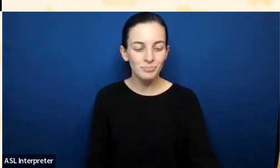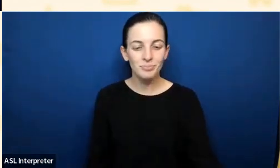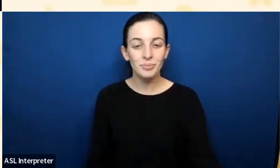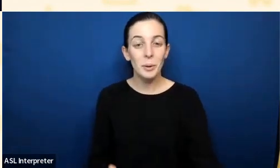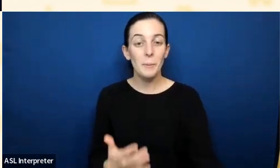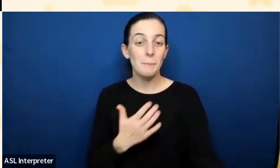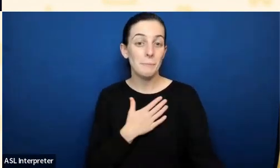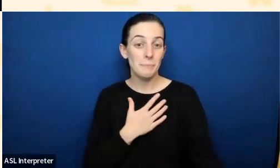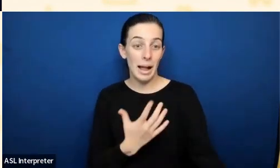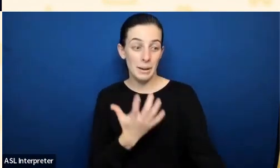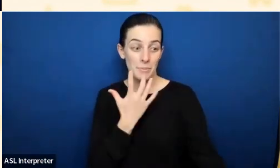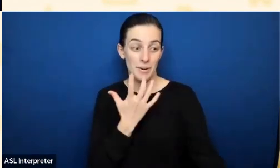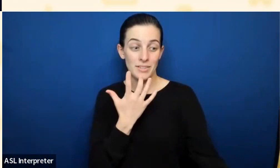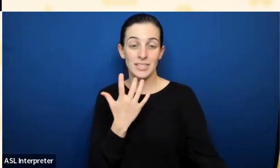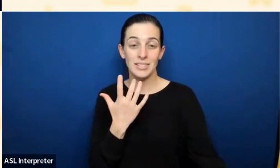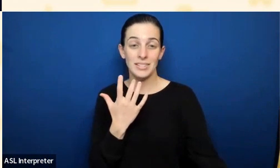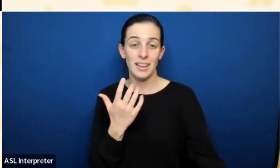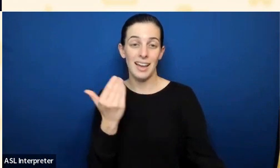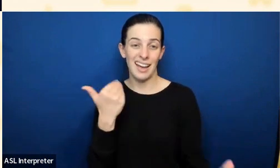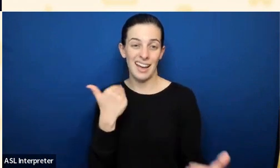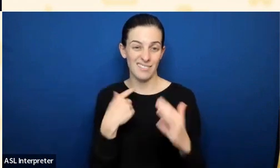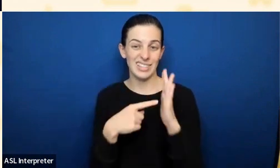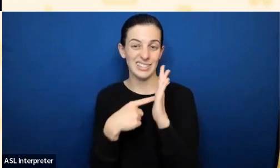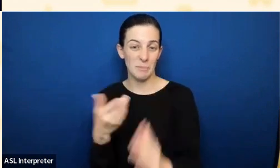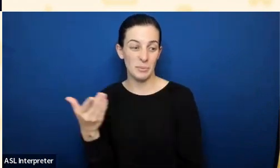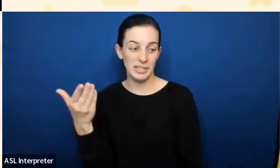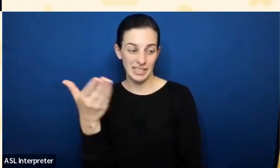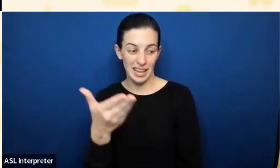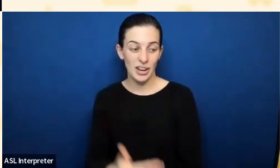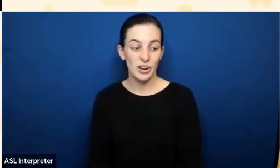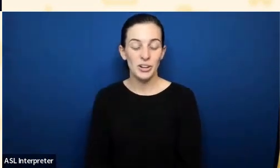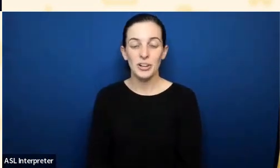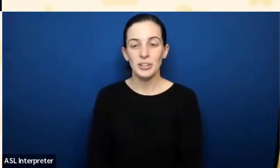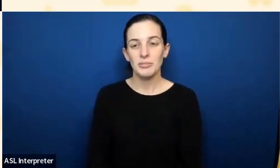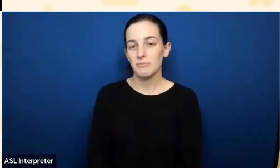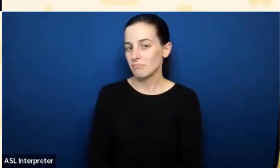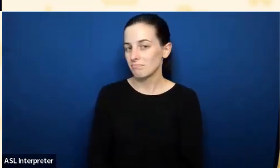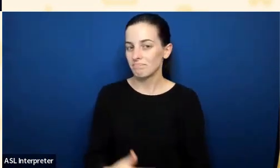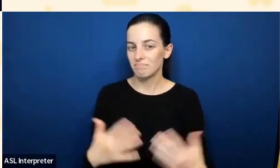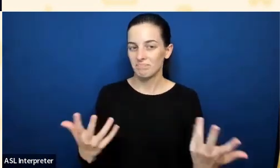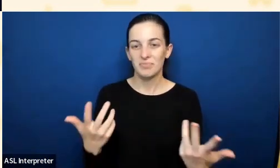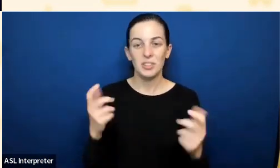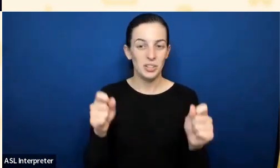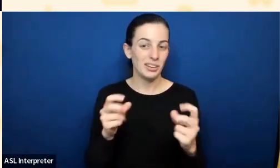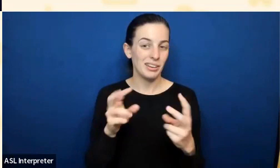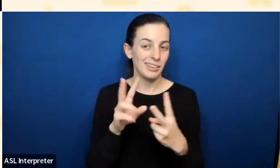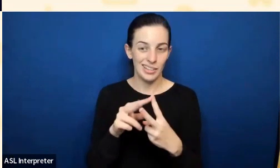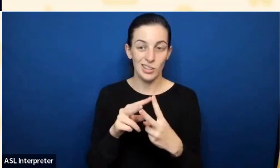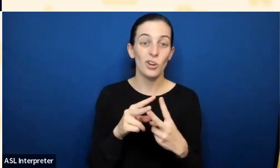que puedes usar y jugar, y luego usar esa animación o ninguna clase de animación en consecuencia.